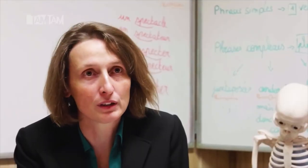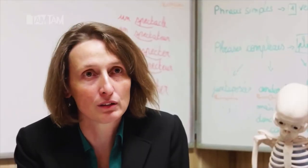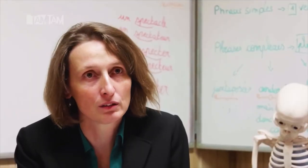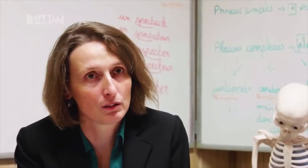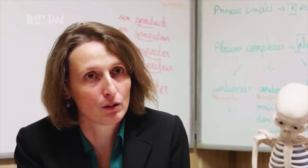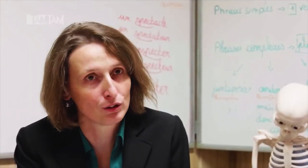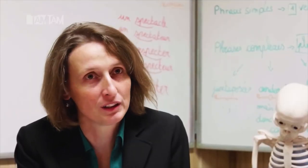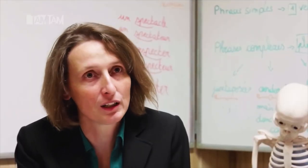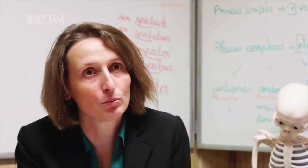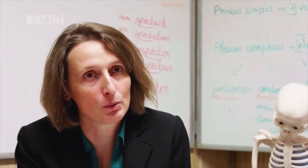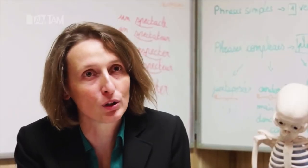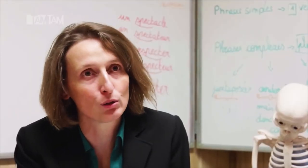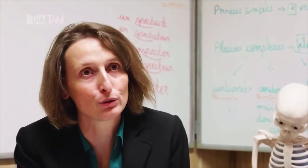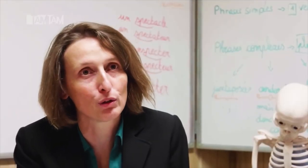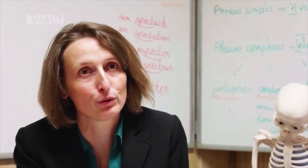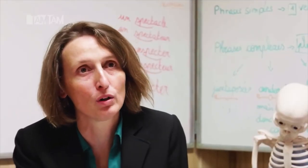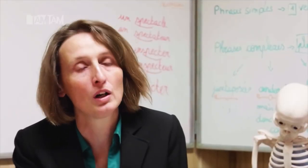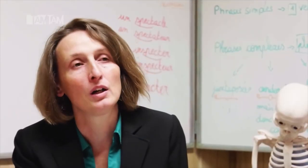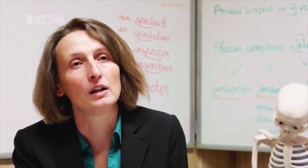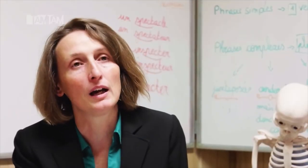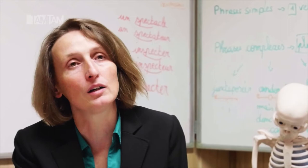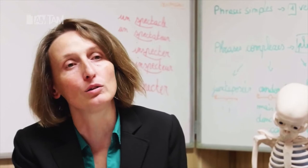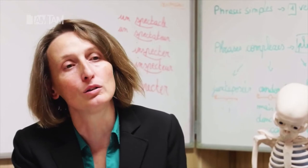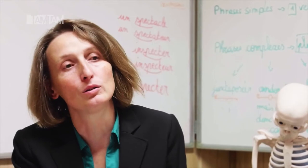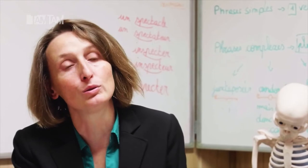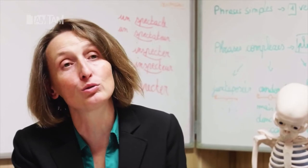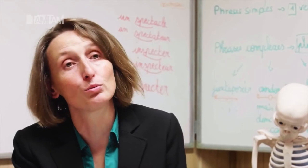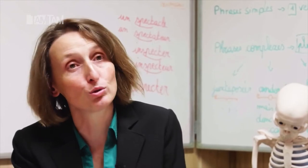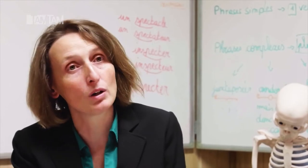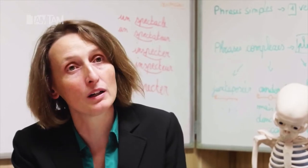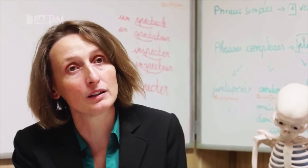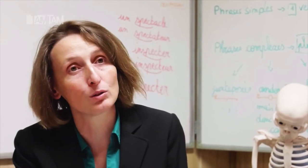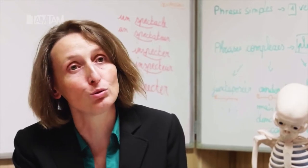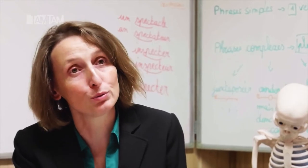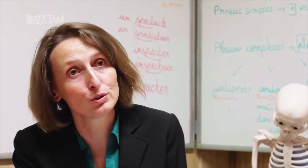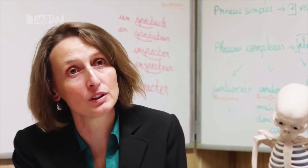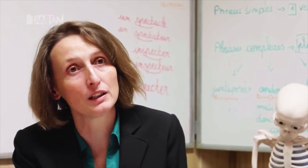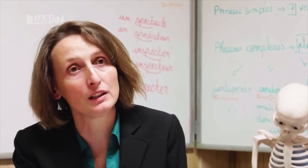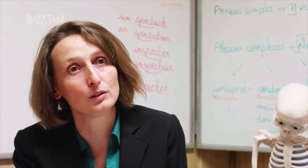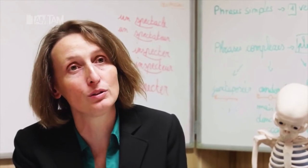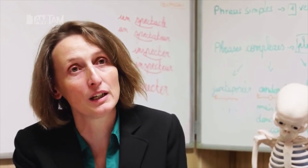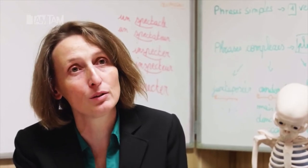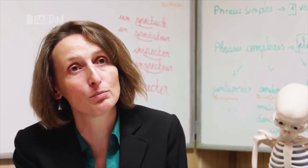ordinaire comme n'importe quel autre enfant. Là où ils ont besoin d'un coup de pouce et d'une aide par rapport à leur